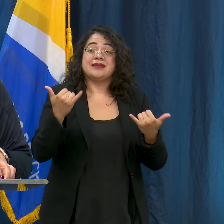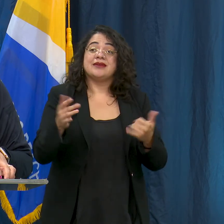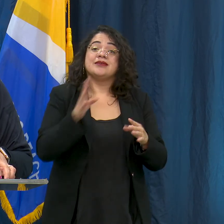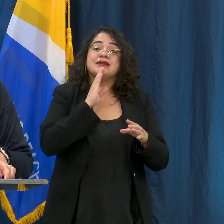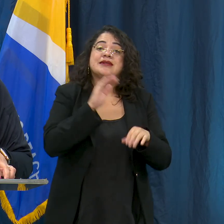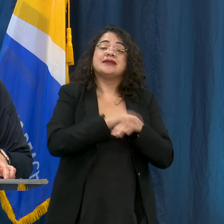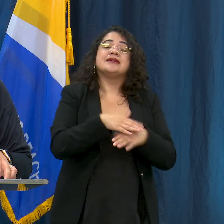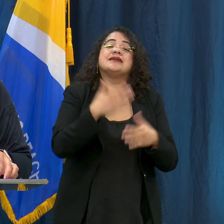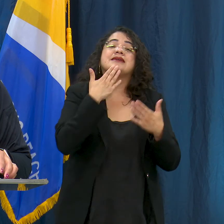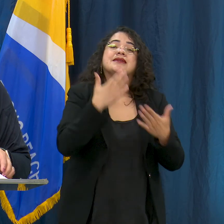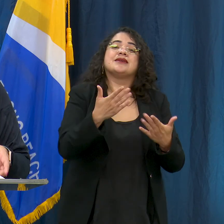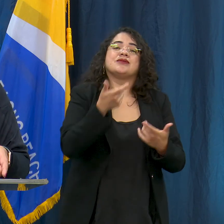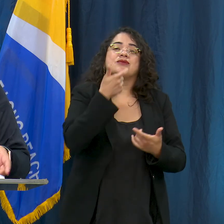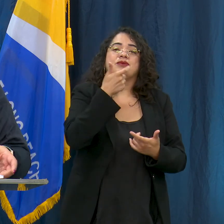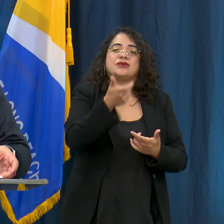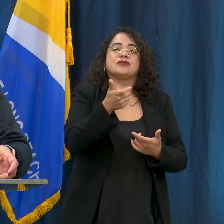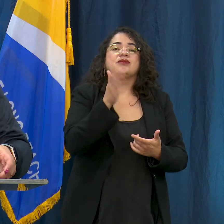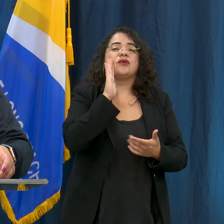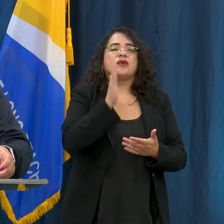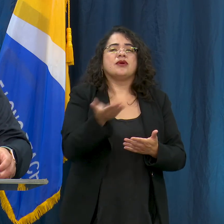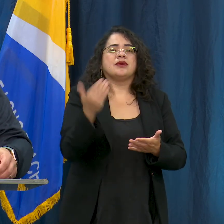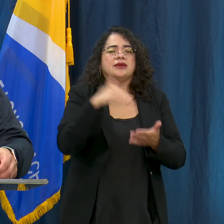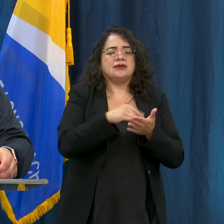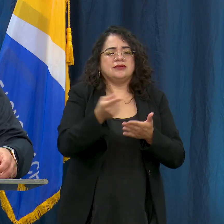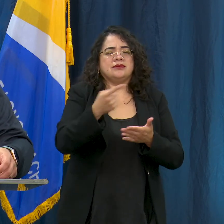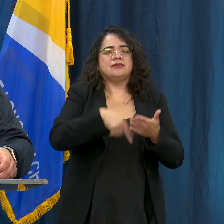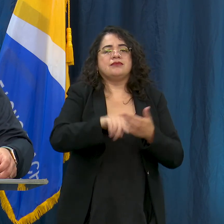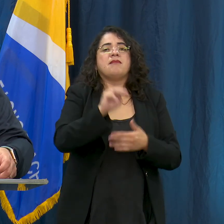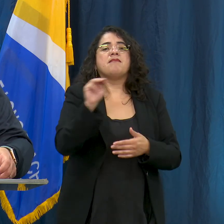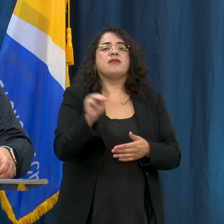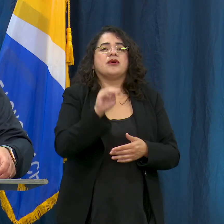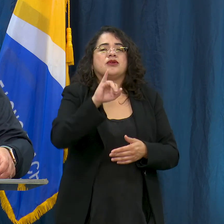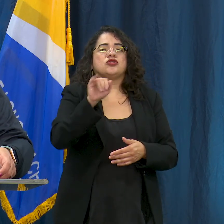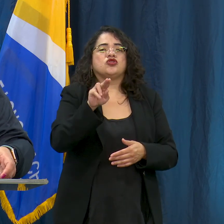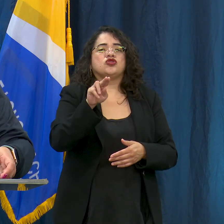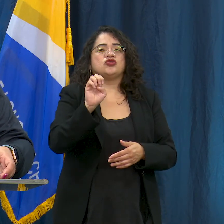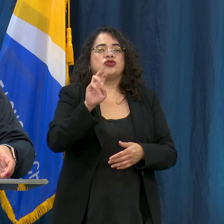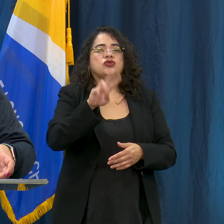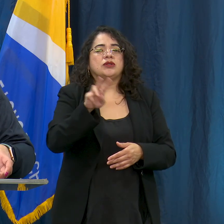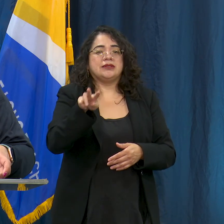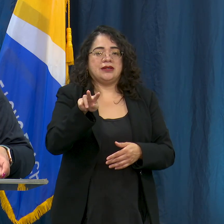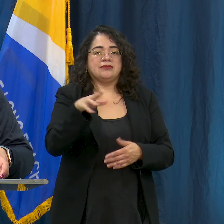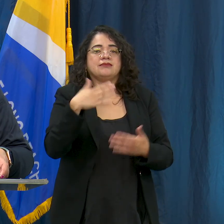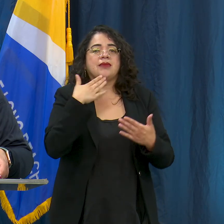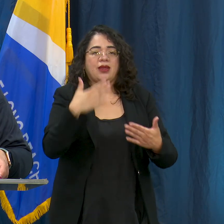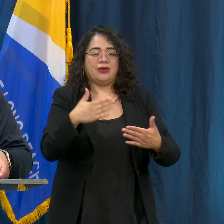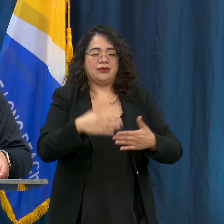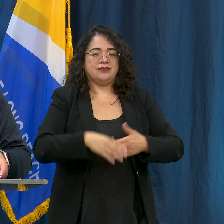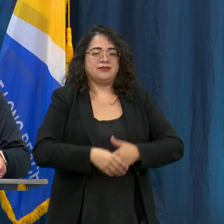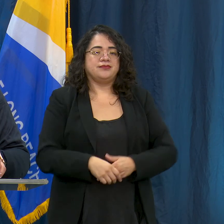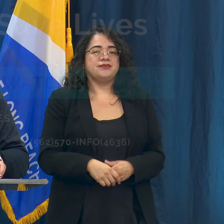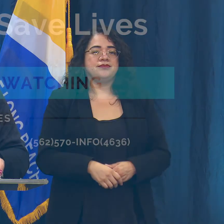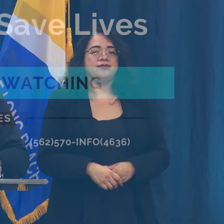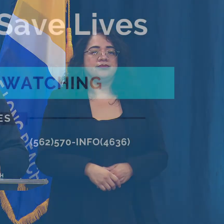much for joining us and we'll be back next week Monday June, 22nd. Thank you.